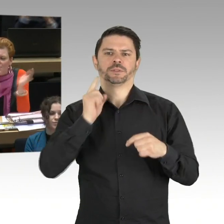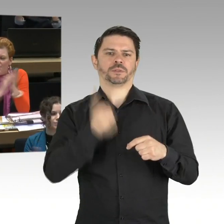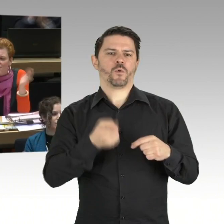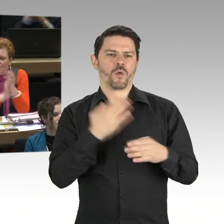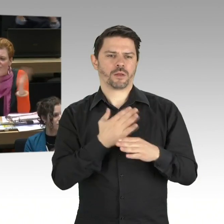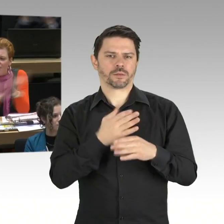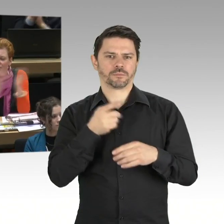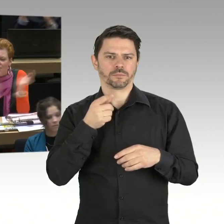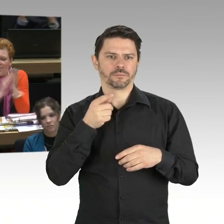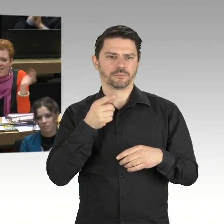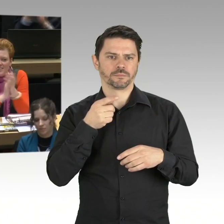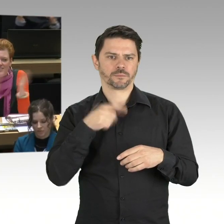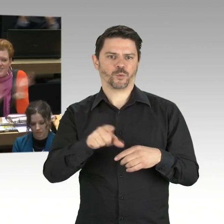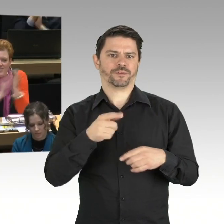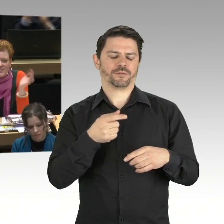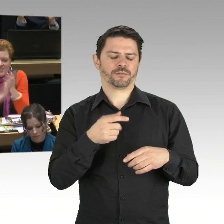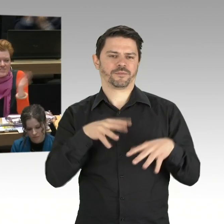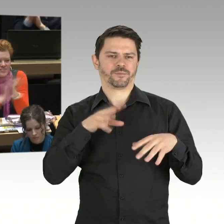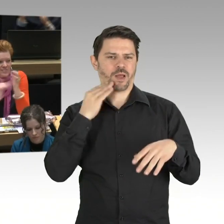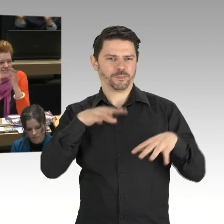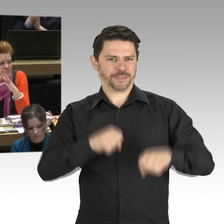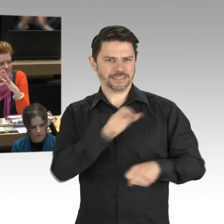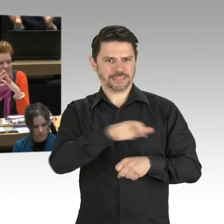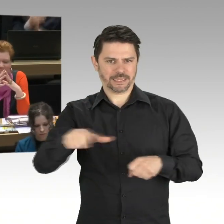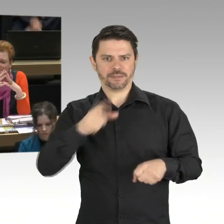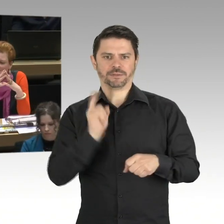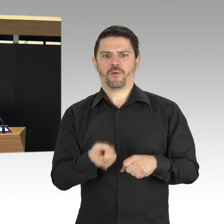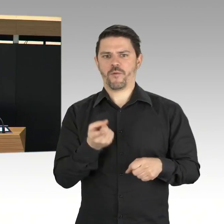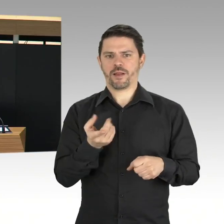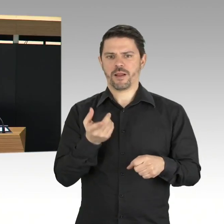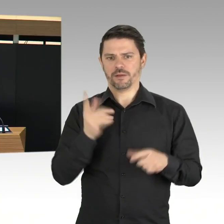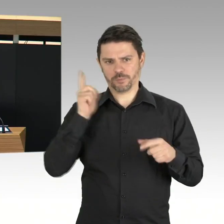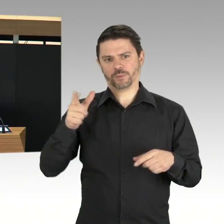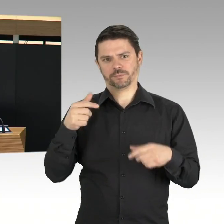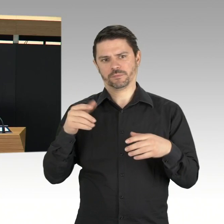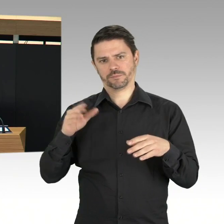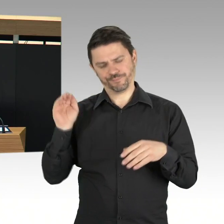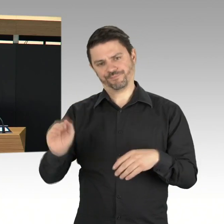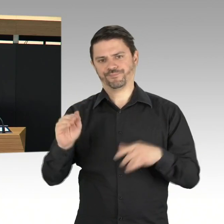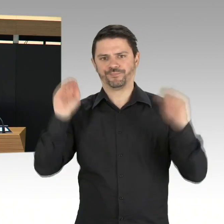Modernisierungen dürfen nur noch zu Mieterhöhungen von höchstens ein Euro m² führen.